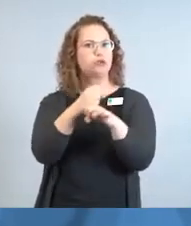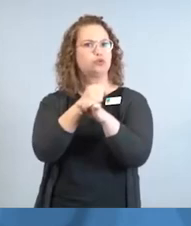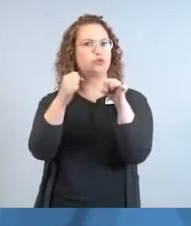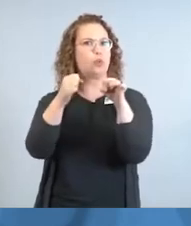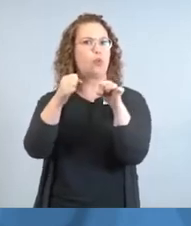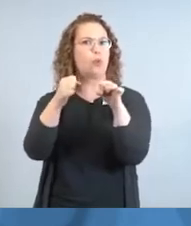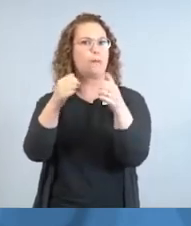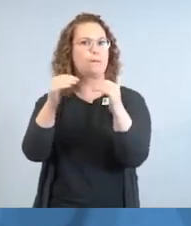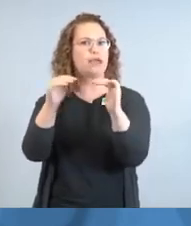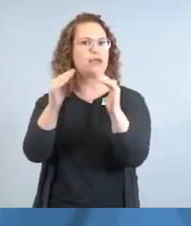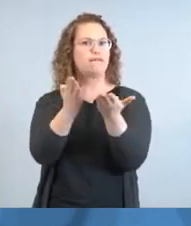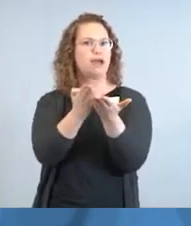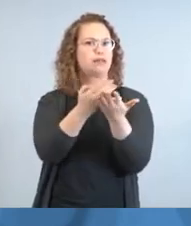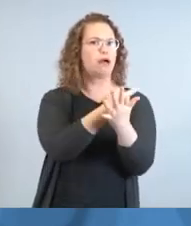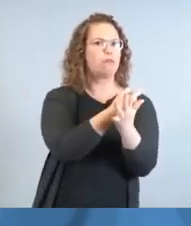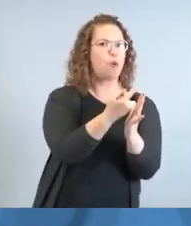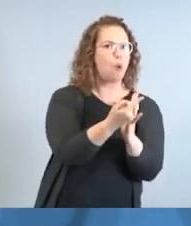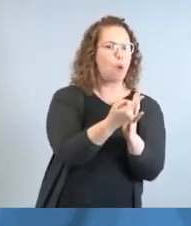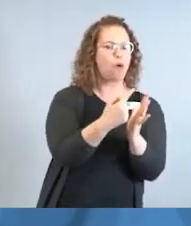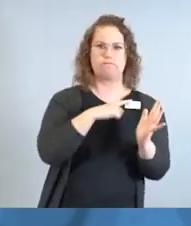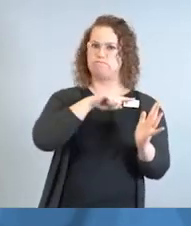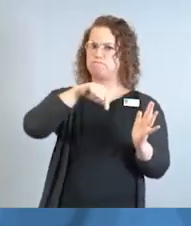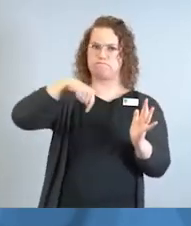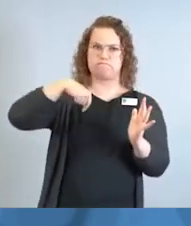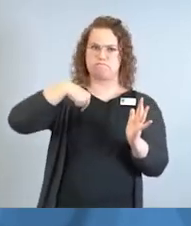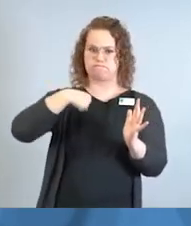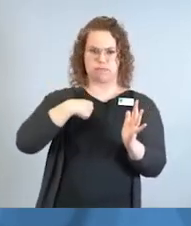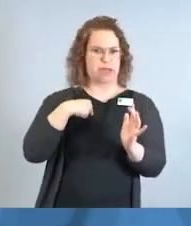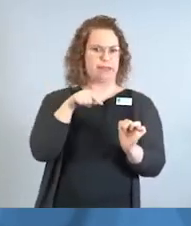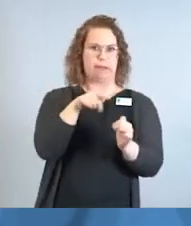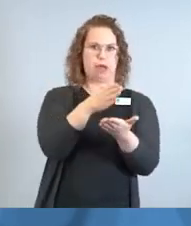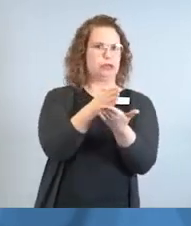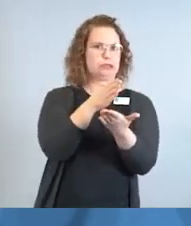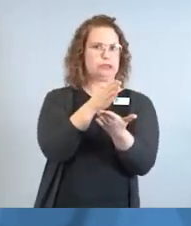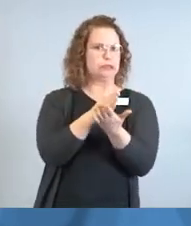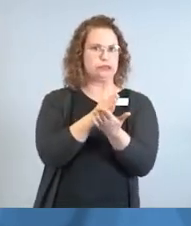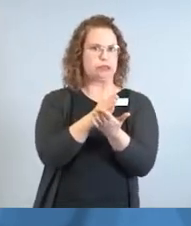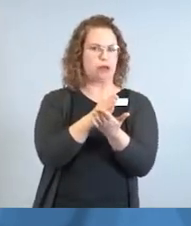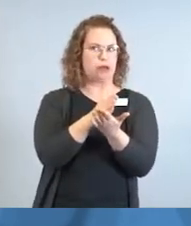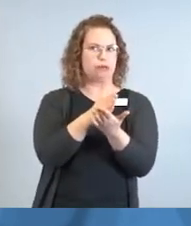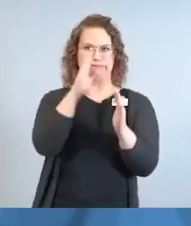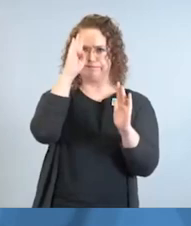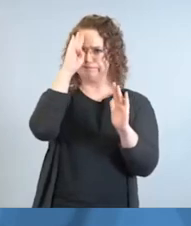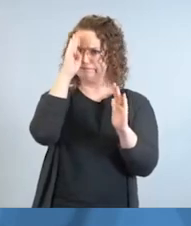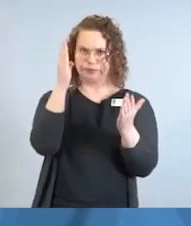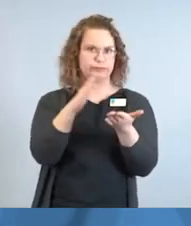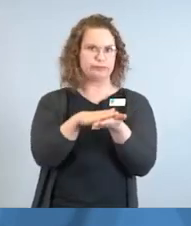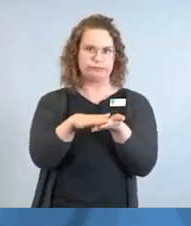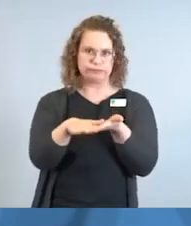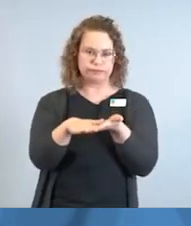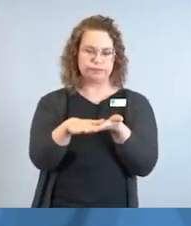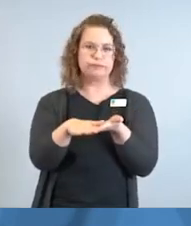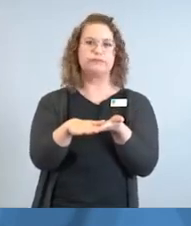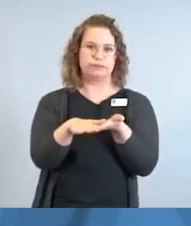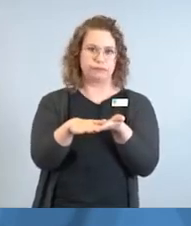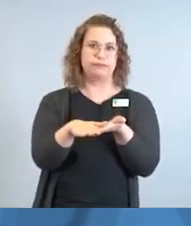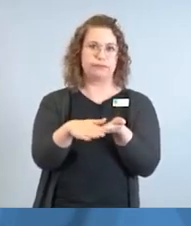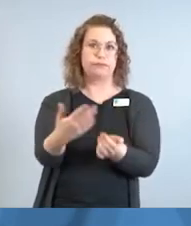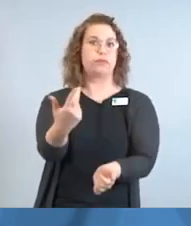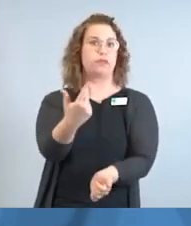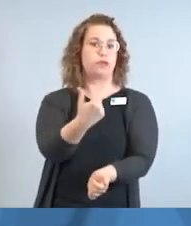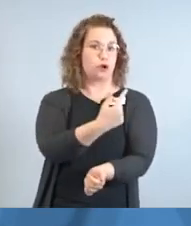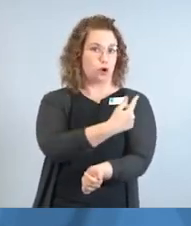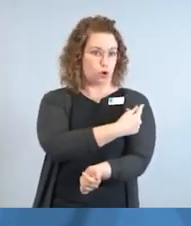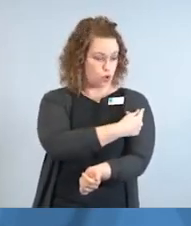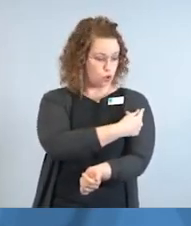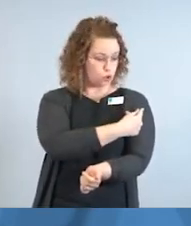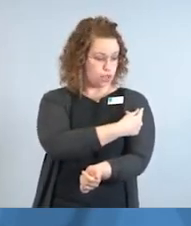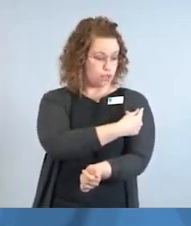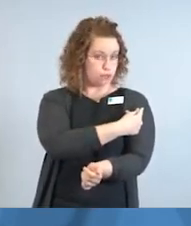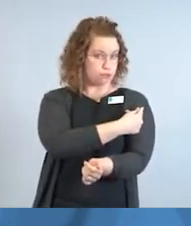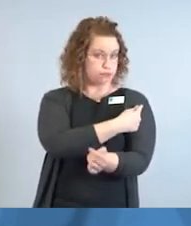Sellaisesta meillä ei ainakaan ole mitään näkemystä tai käsitystä. Kaikki nämä rokotteet aiheuttavat reippaan ns. rokotereaktion